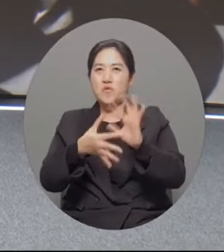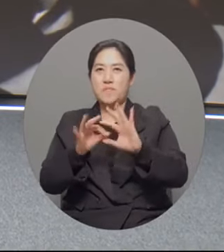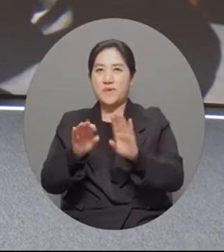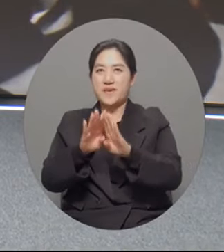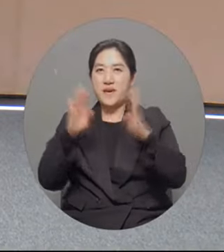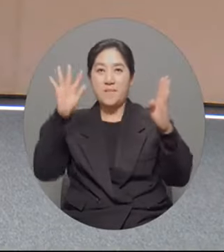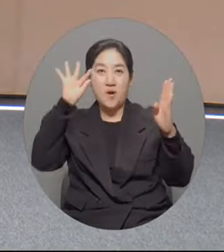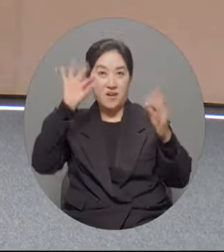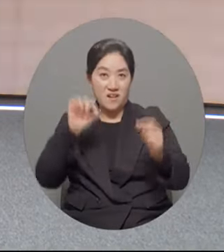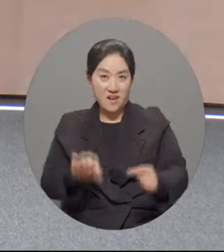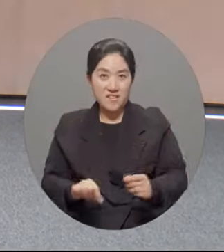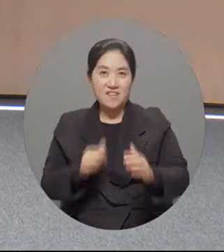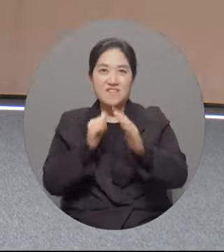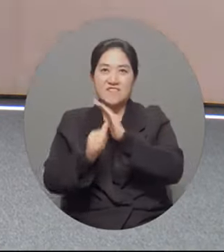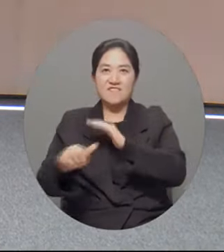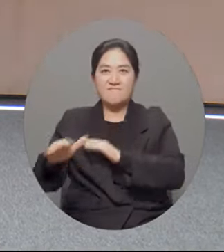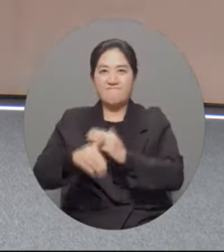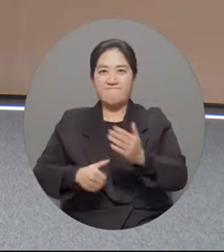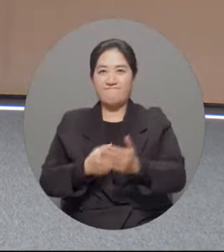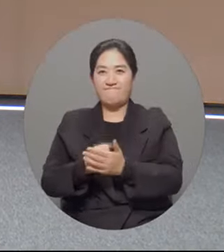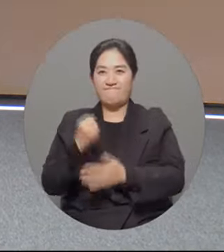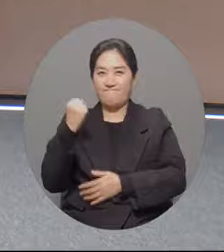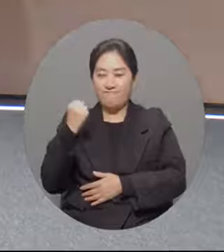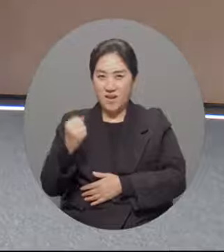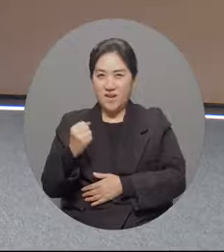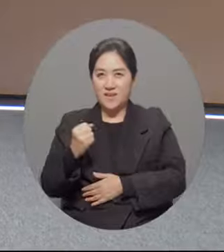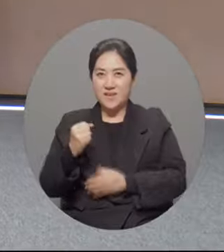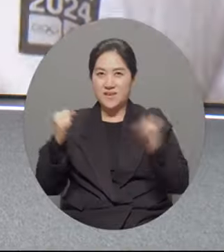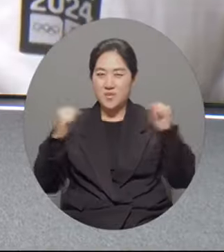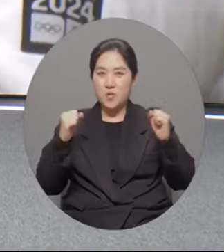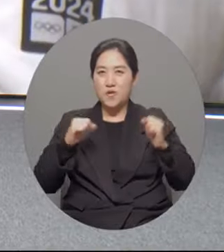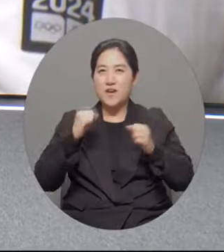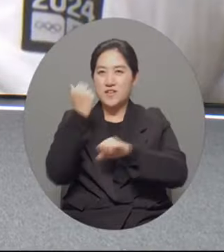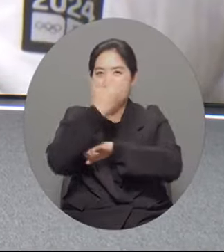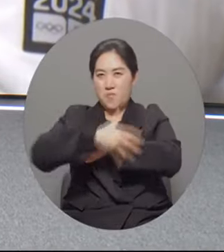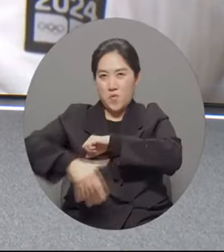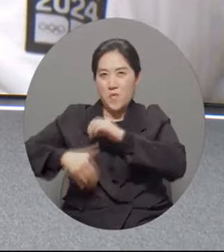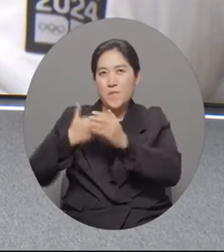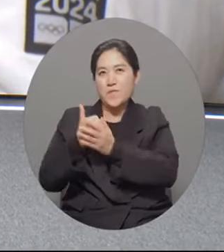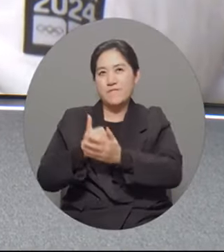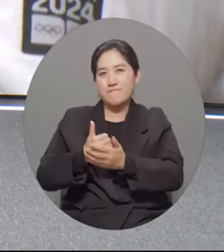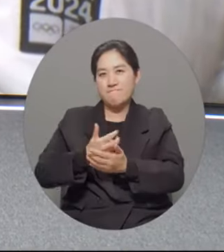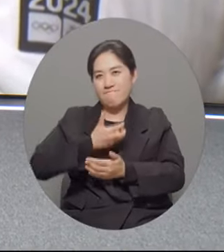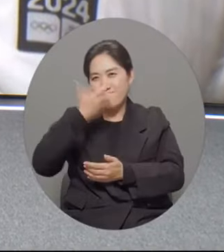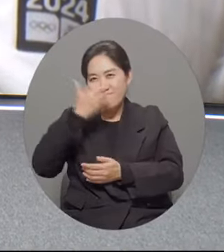강원 동계 청소년 올림픽 개막을 열흘 앞두고 출전 선수들이 결의를 다졌습니다.